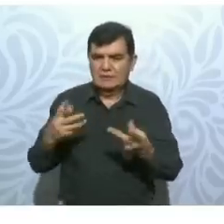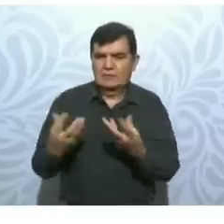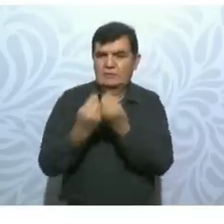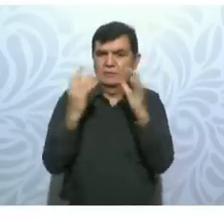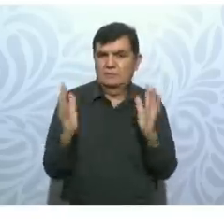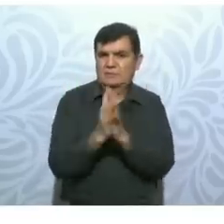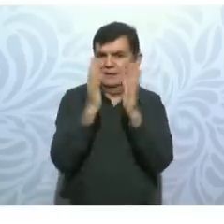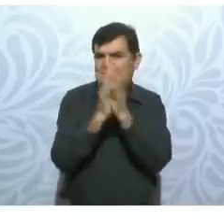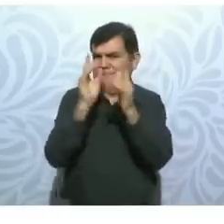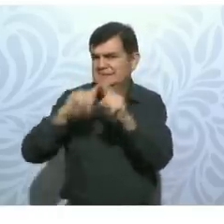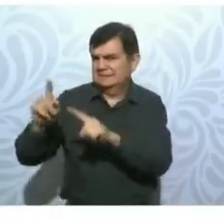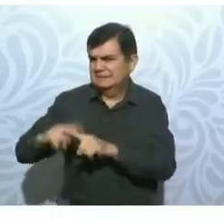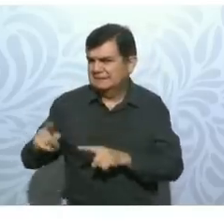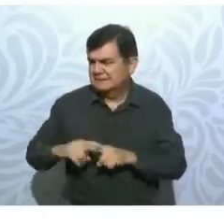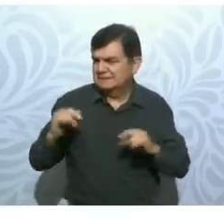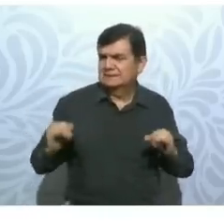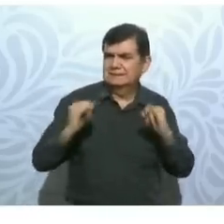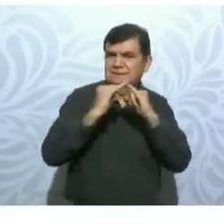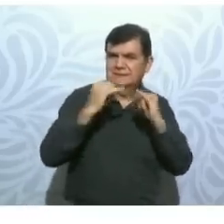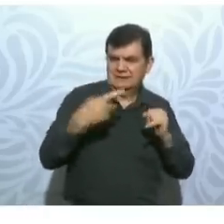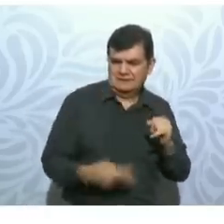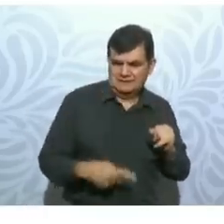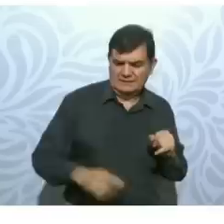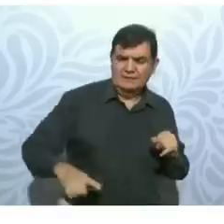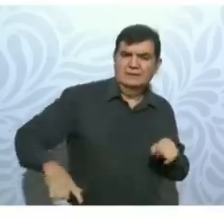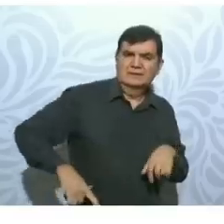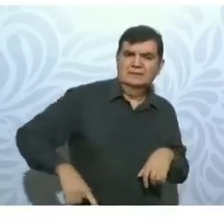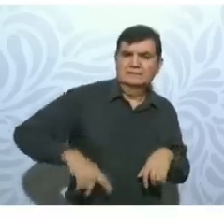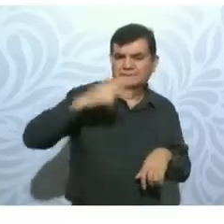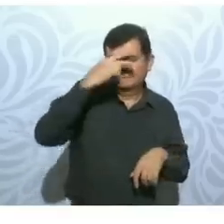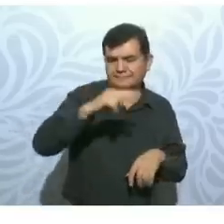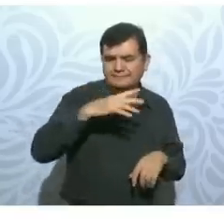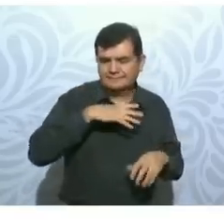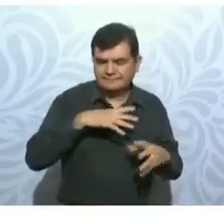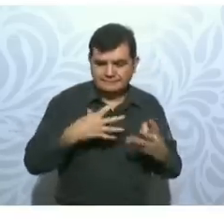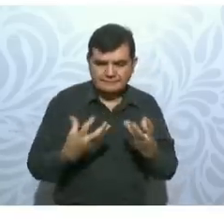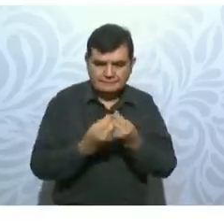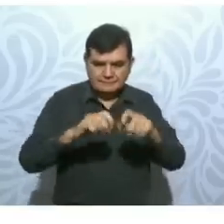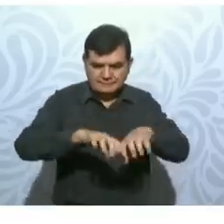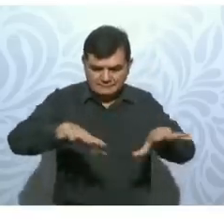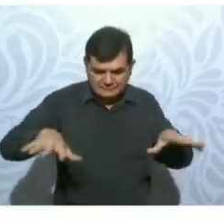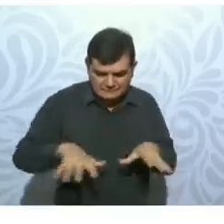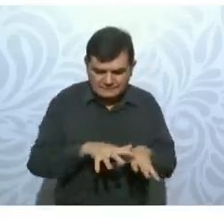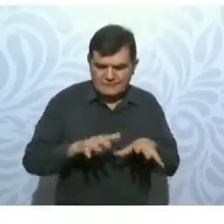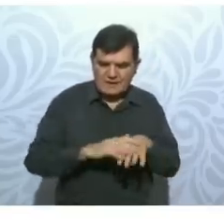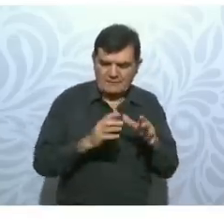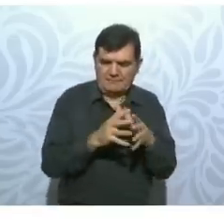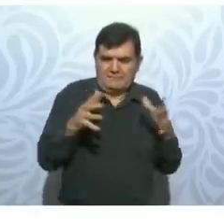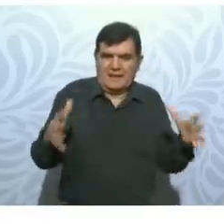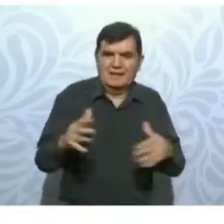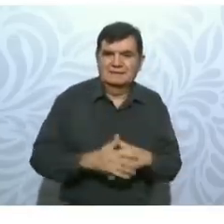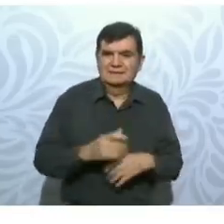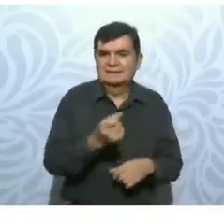instituciones del gobierno de México que conforman el gabinete legal y ampliado dependencias con las